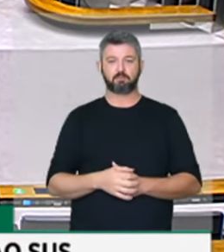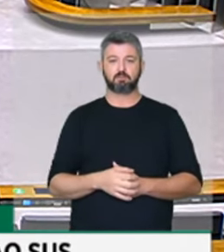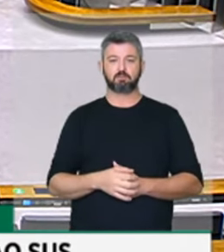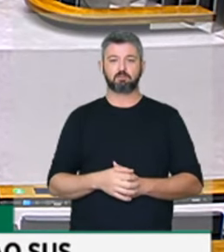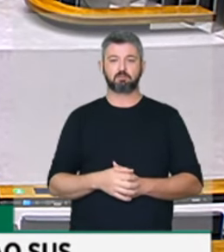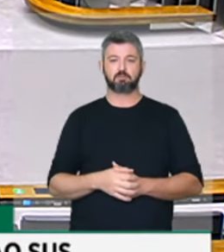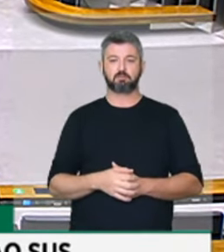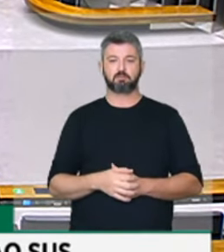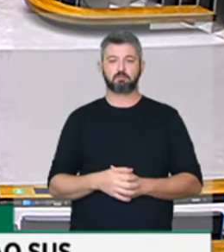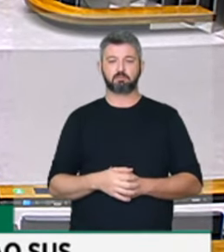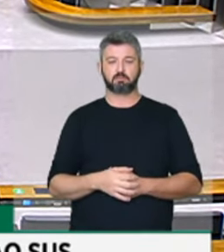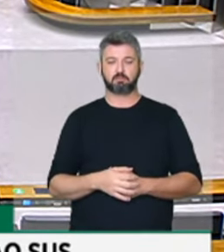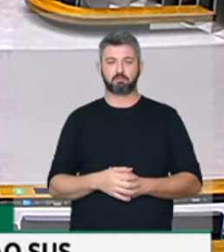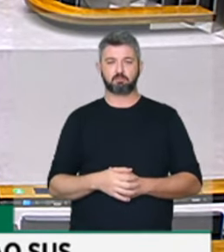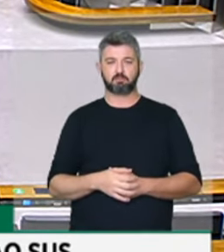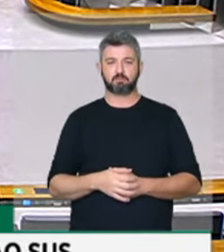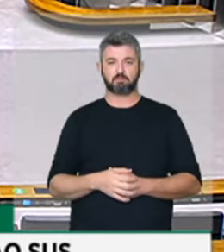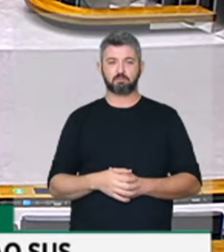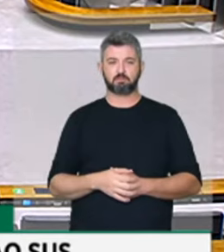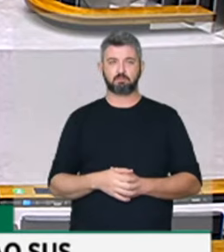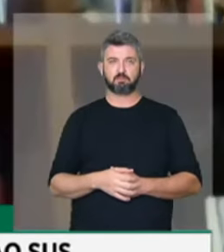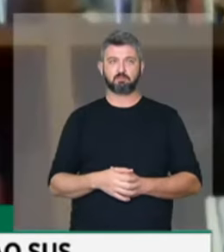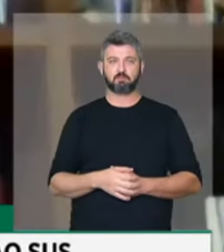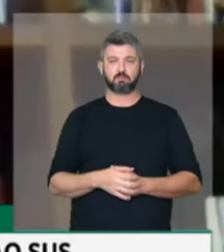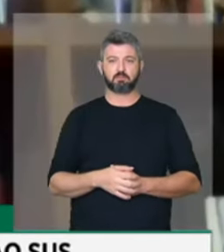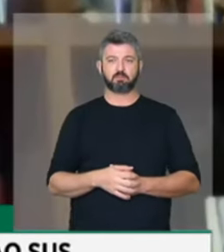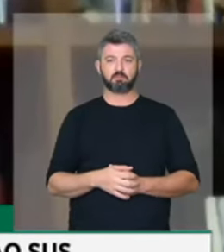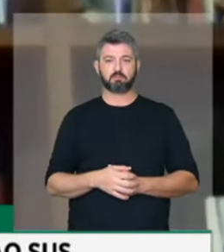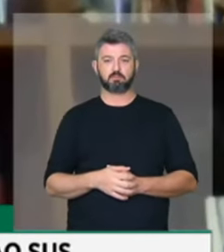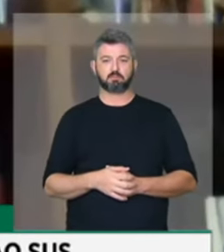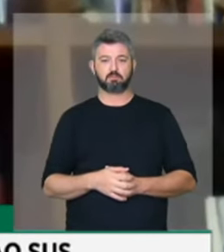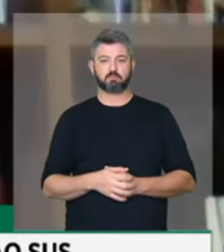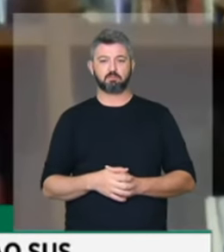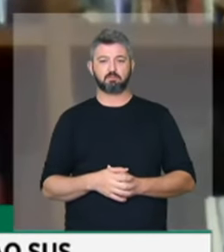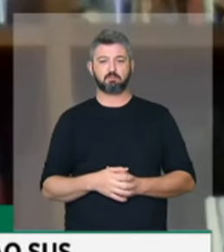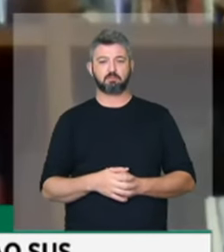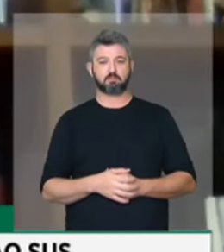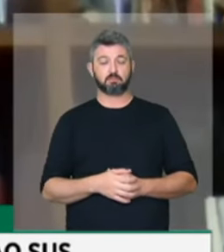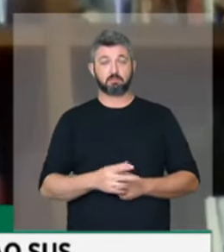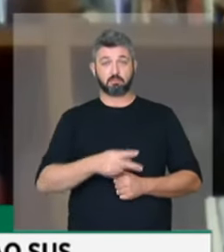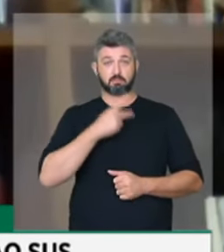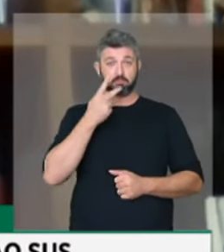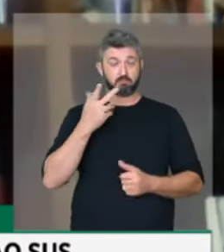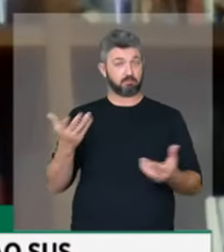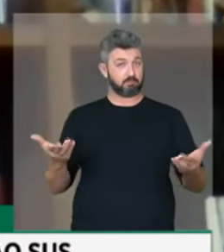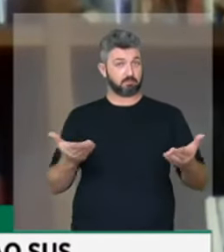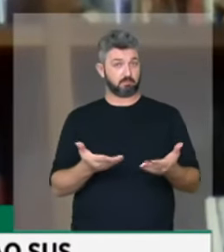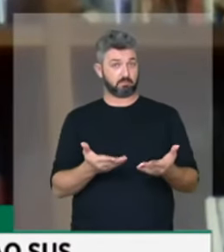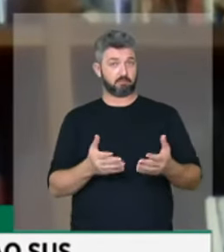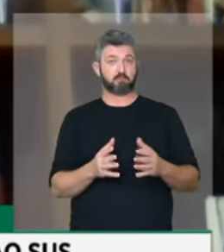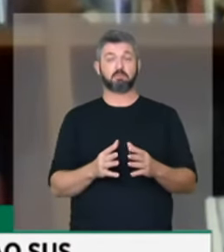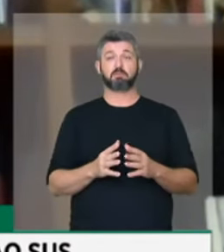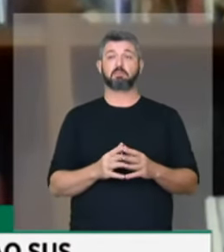[PRESIDENTE]: VOSSA EXCELÊNCIA COM A PALAVRA. [DEPUTADO]: EU QUERO REGISTRAR O QUE RELATOR NÃO ACEITOU NENHUMA EMENDA,